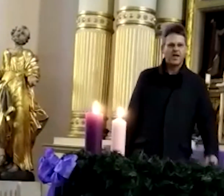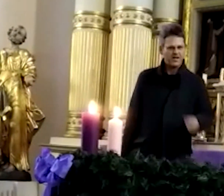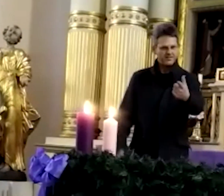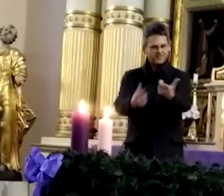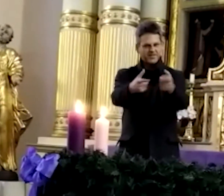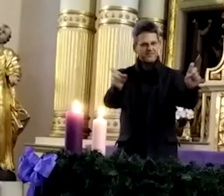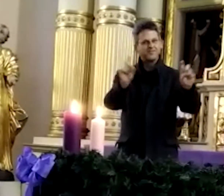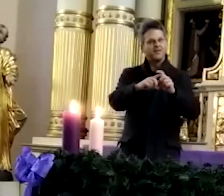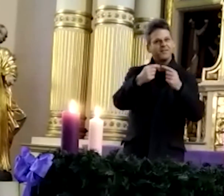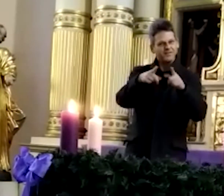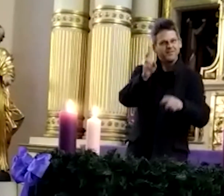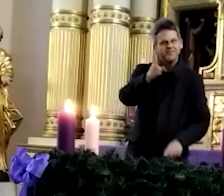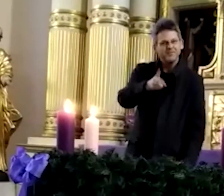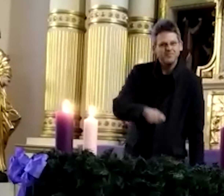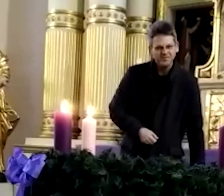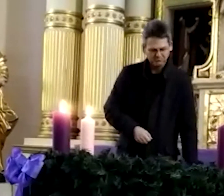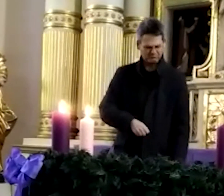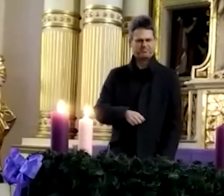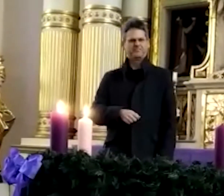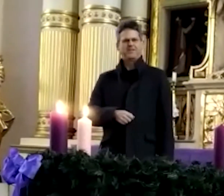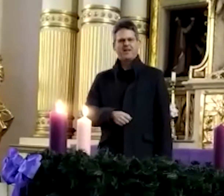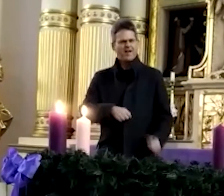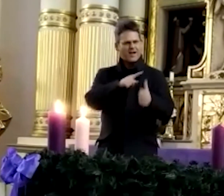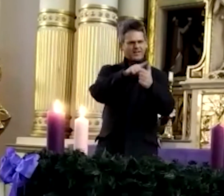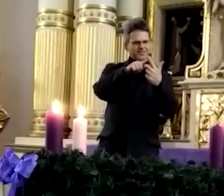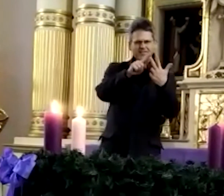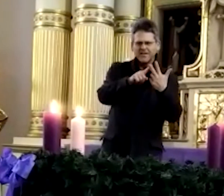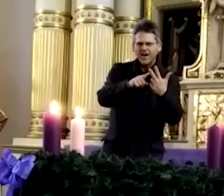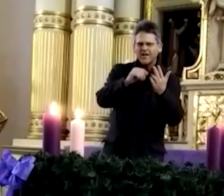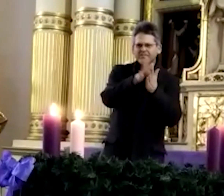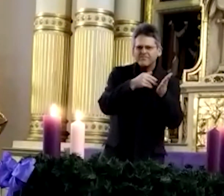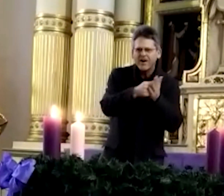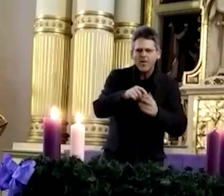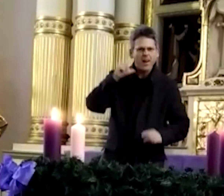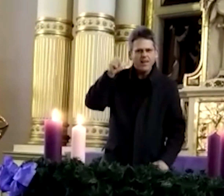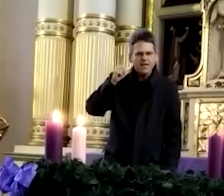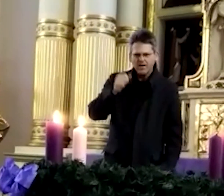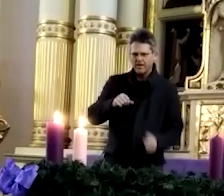Der Adventskranz hier in Frankfurt-Sindlingen ist irgendwie anders als die meisten, die man so kennt: